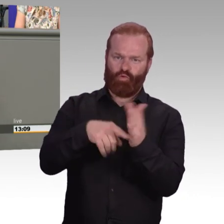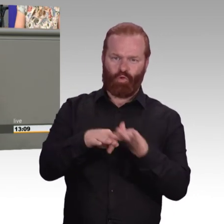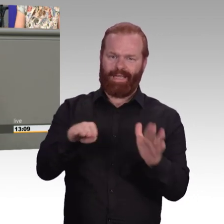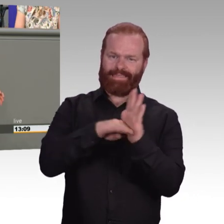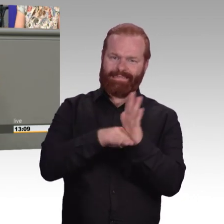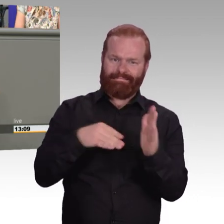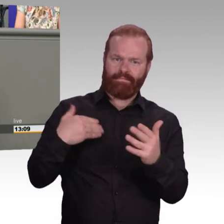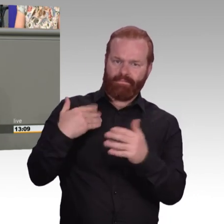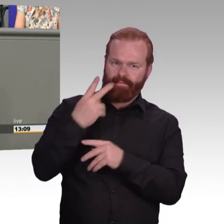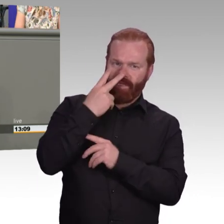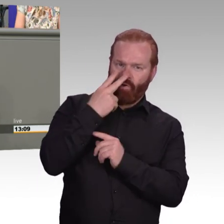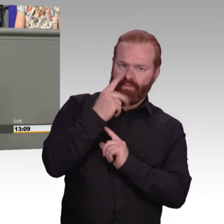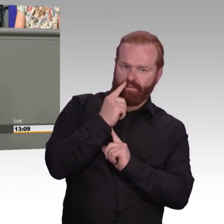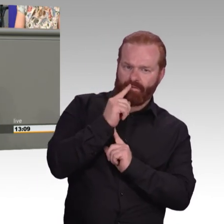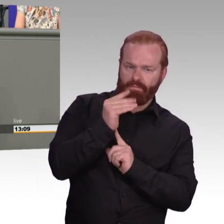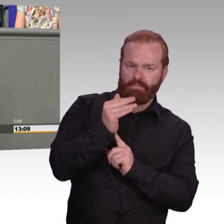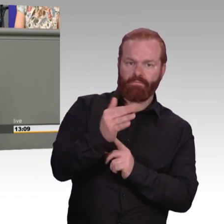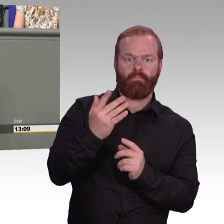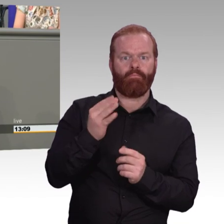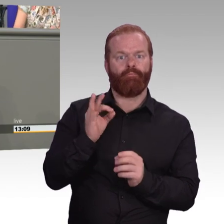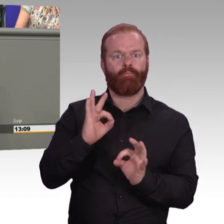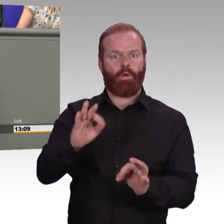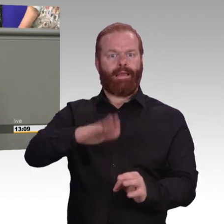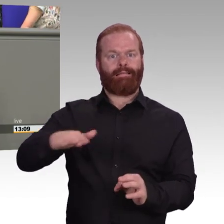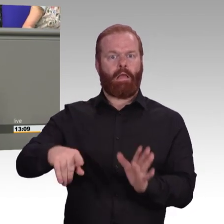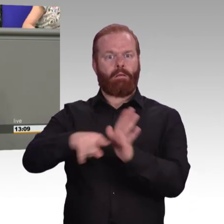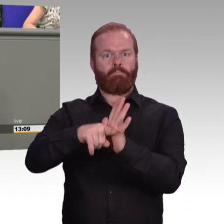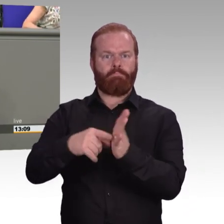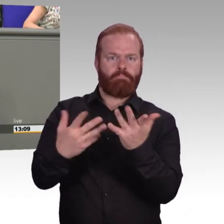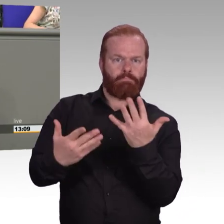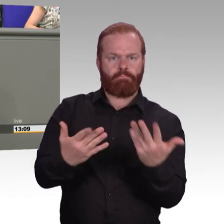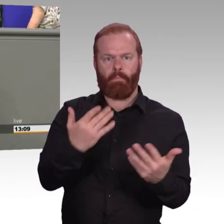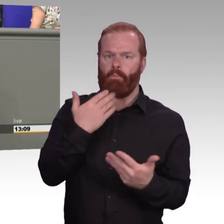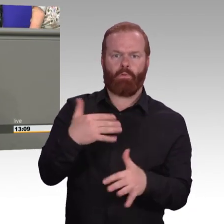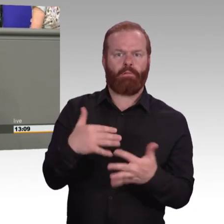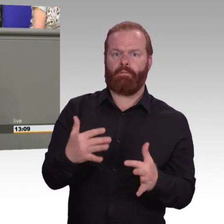weil alle Grundrechte in diesem Grundgesetz für alle Menschen in unserem Land gelten